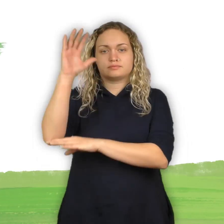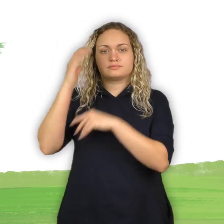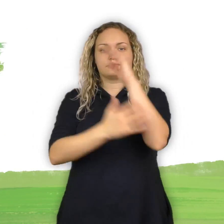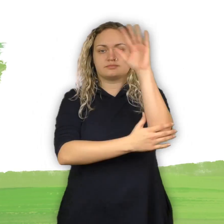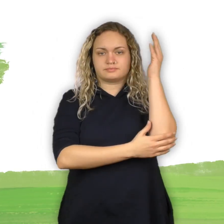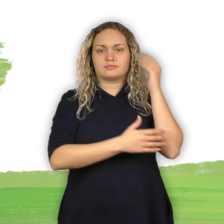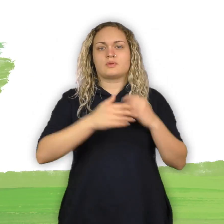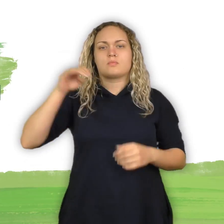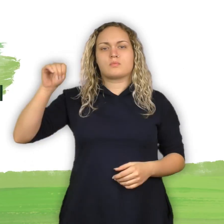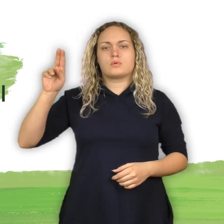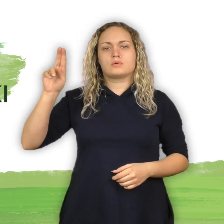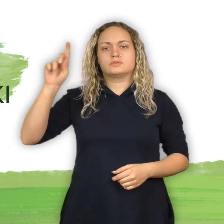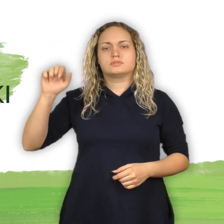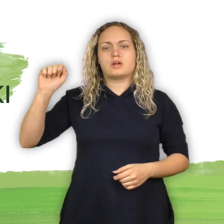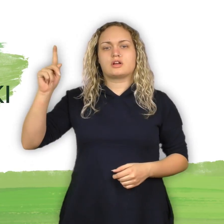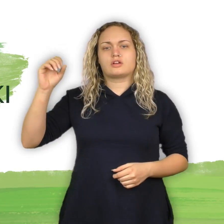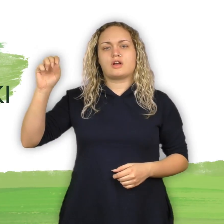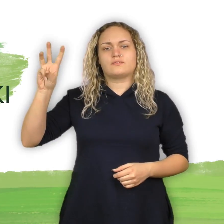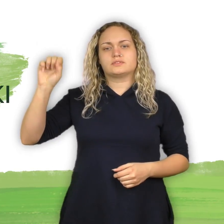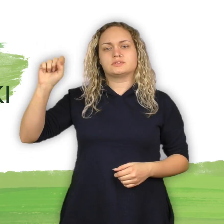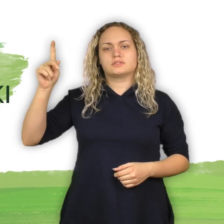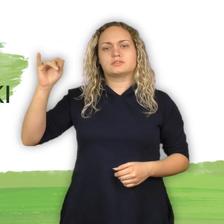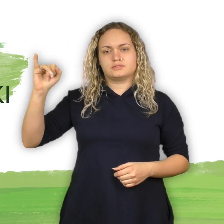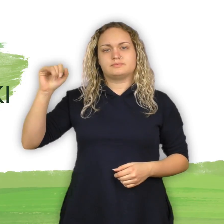Park Mużakowski